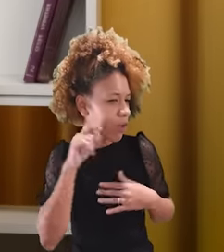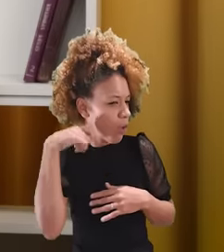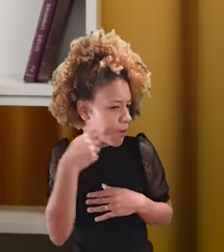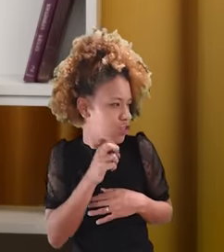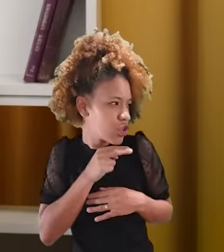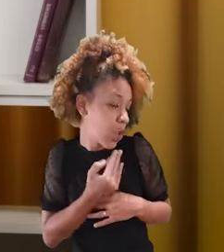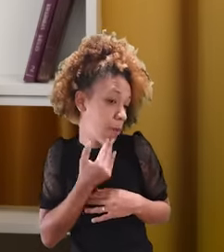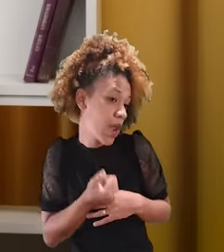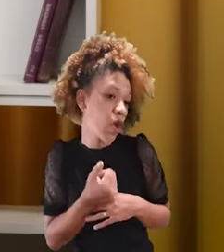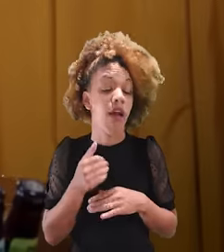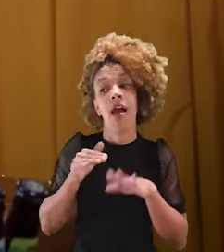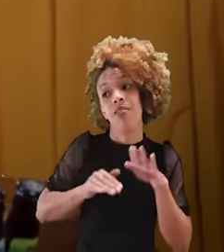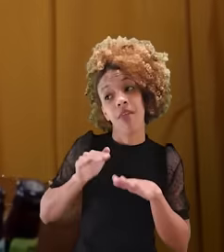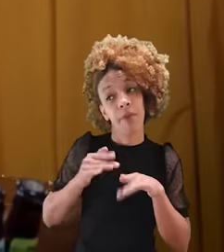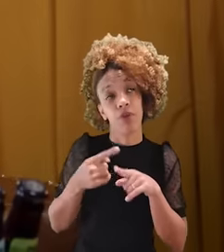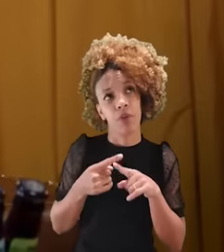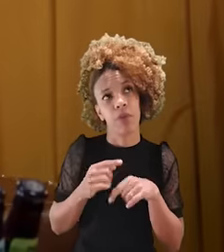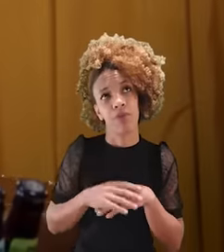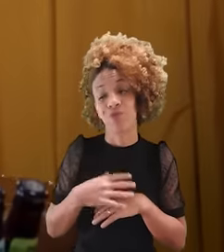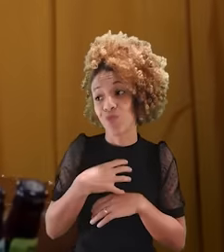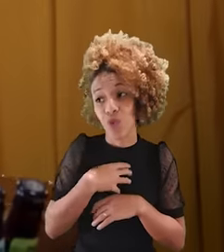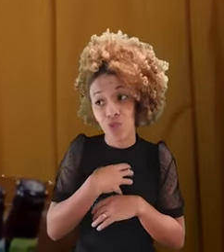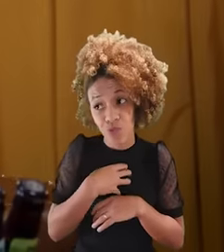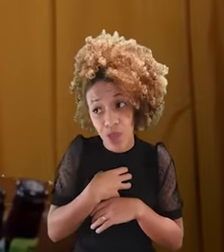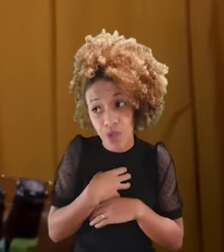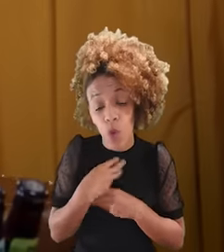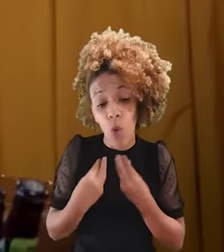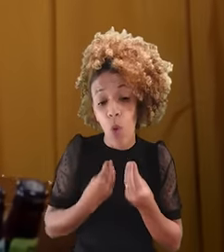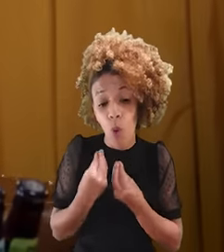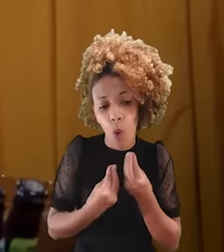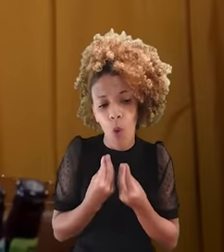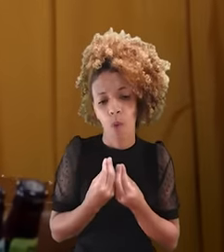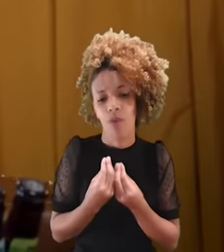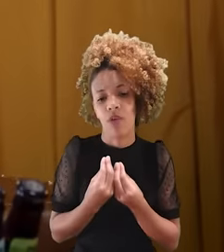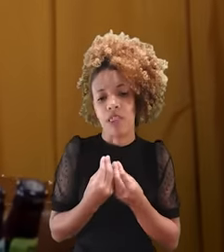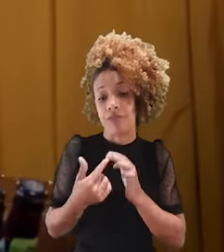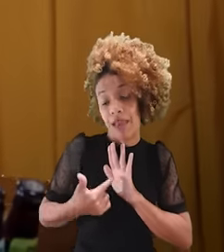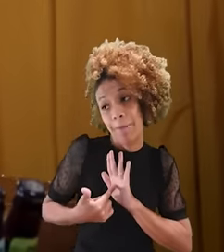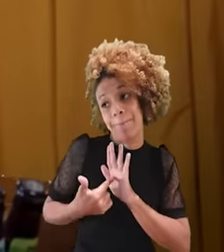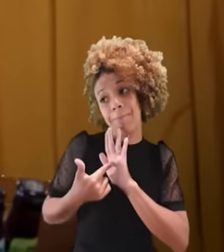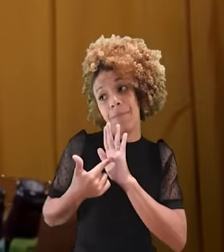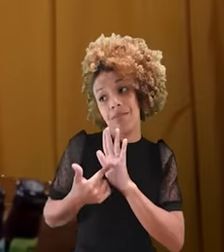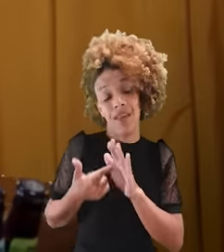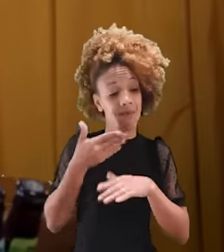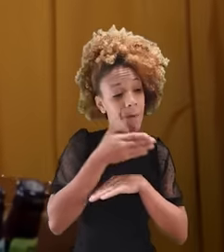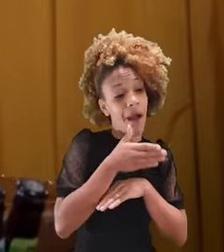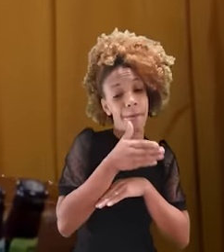do artista depende porque da maneira como você embrulha ou apresenta ou enfim embala essa essa